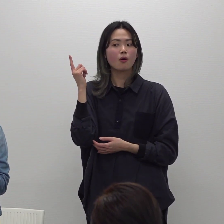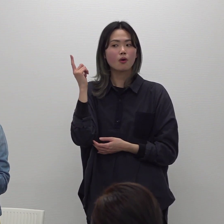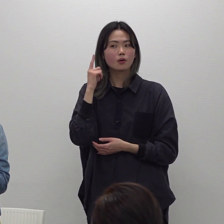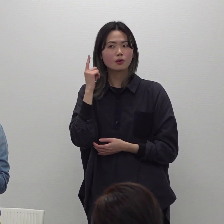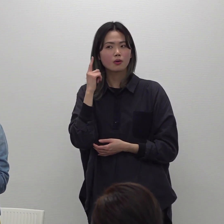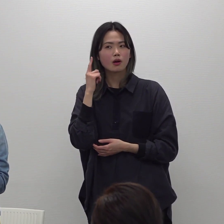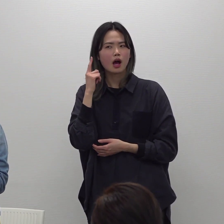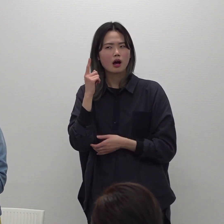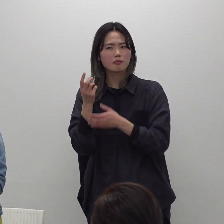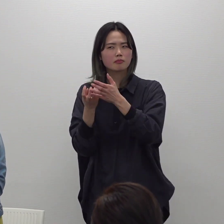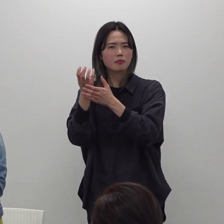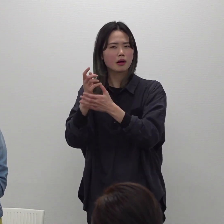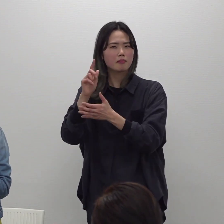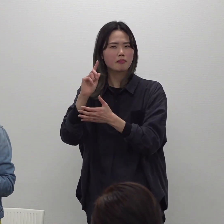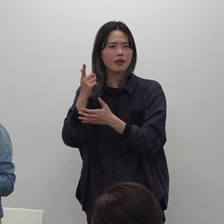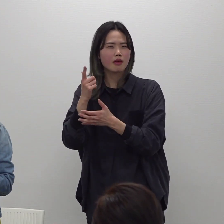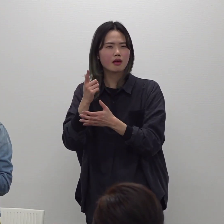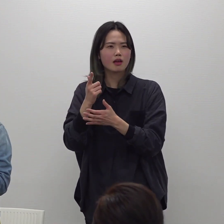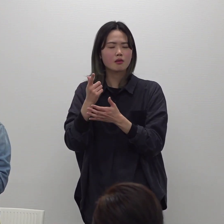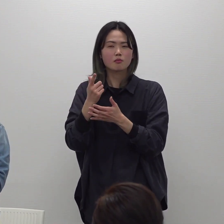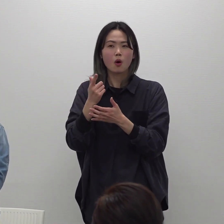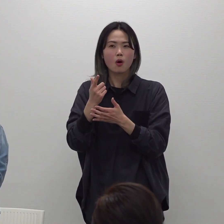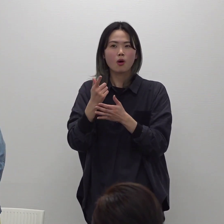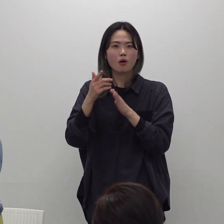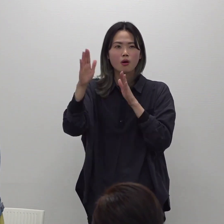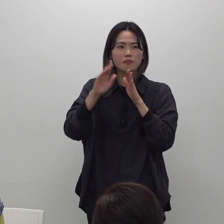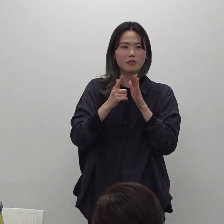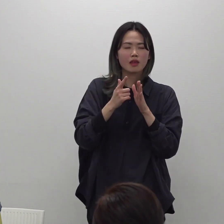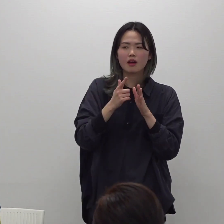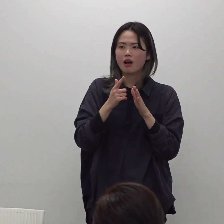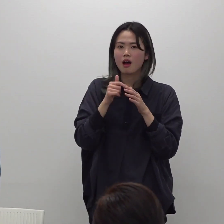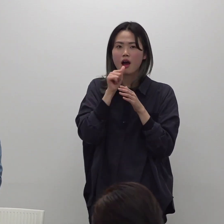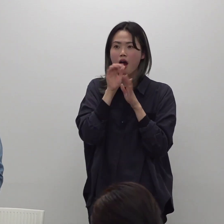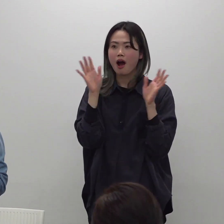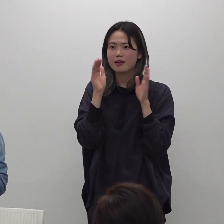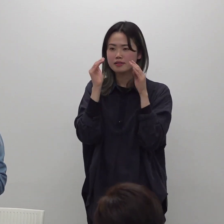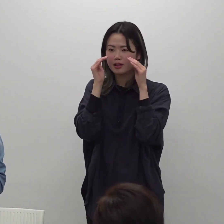もう鳴ってるんじゃないか もう赤ちゃんが泣いてるんじゃないだろうかっていうことを